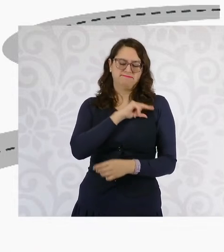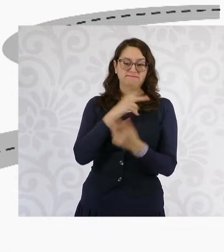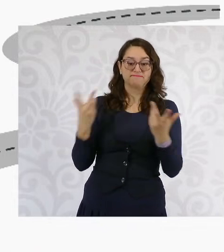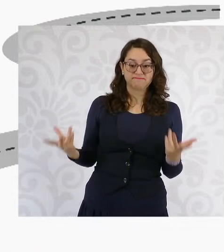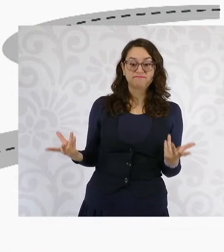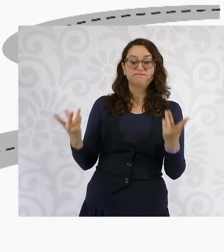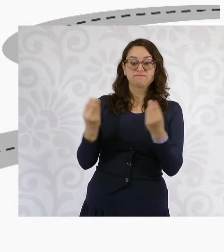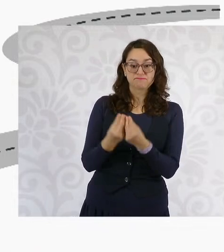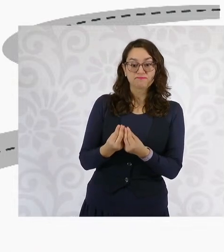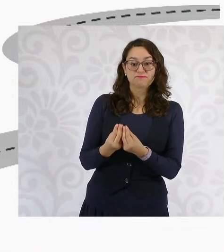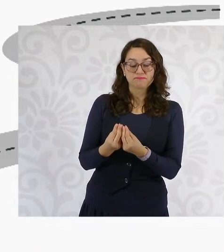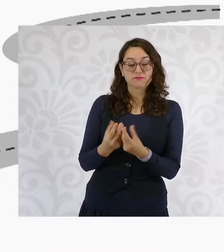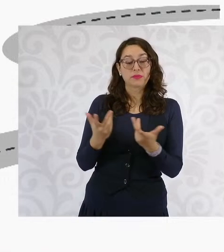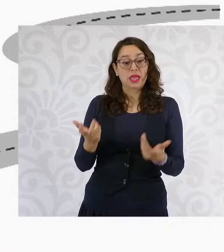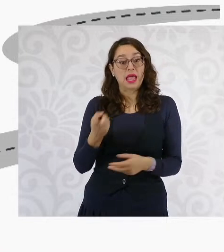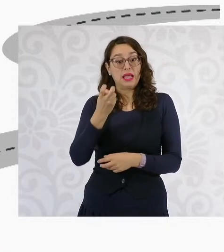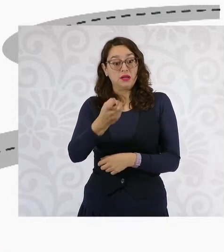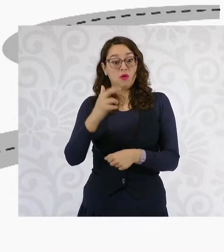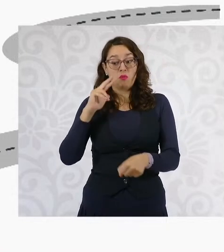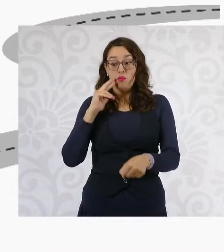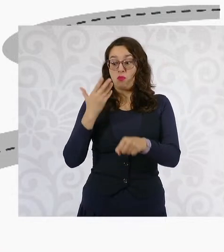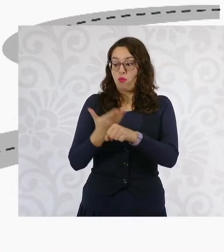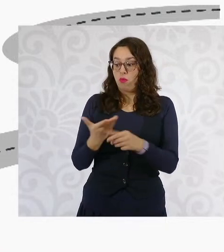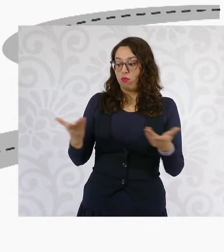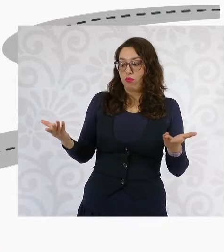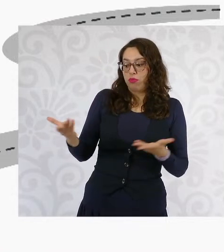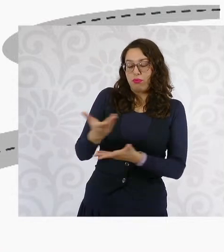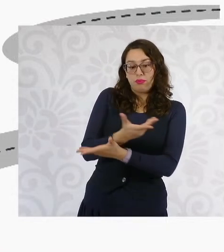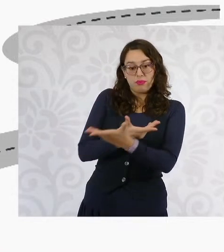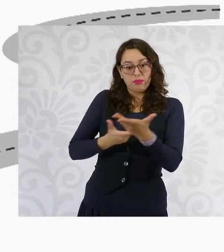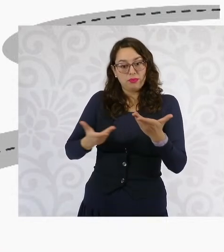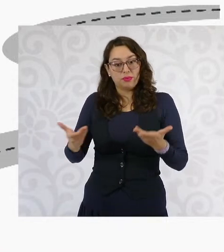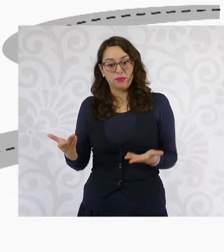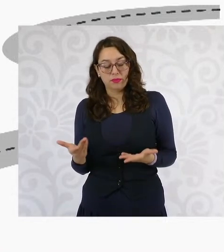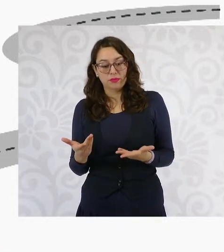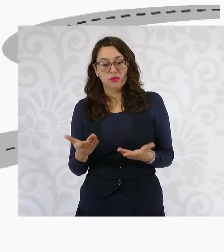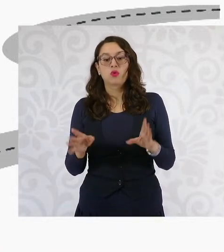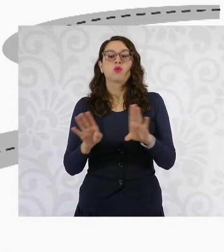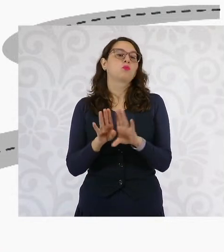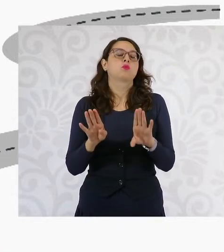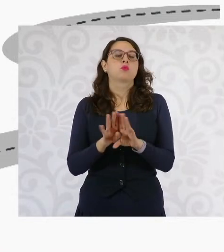de prosperidad compartida se verá reflejado al destinarse un porcentaje de los ingresos